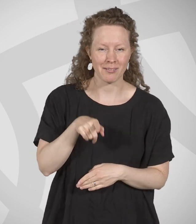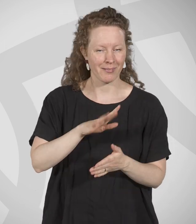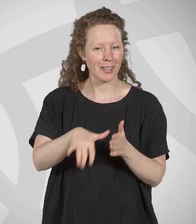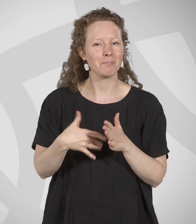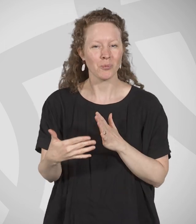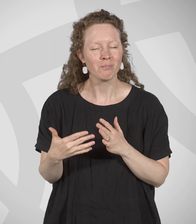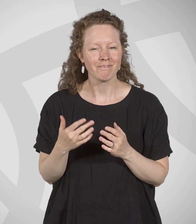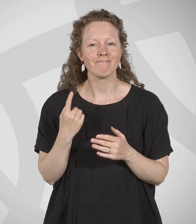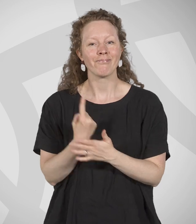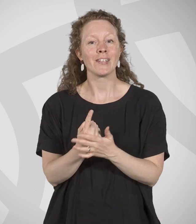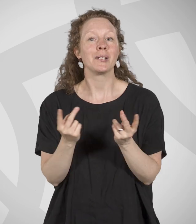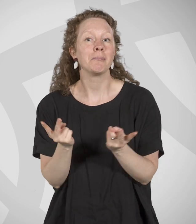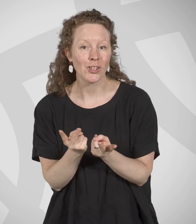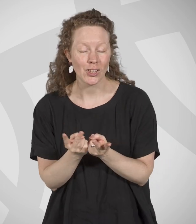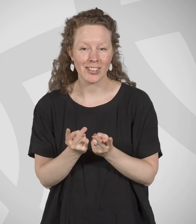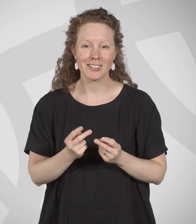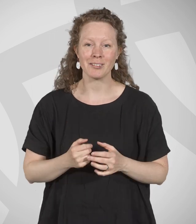där teckenspråket spelar en betydande roll.